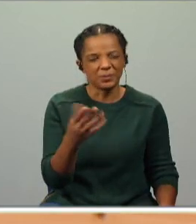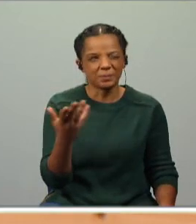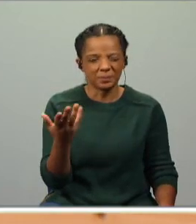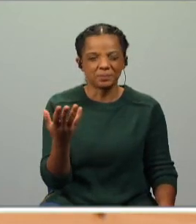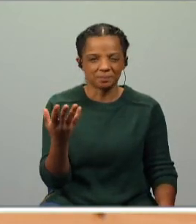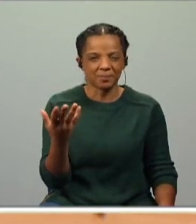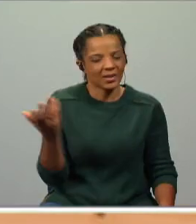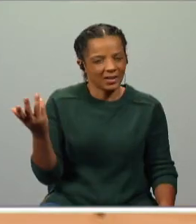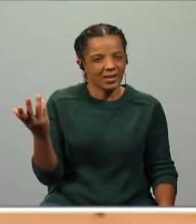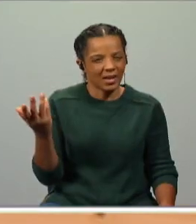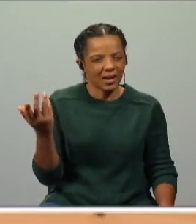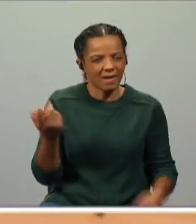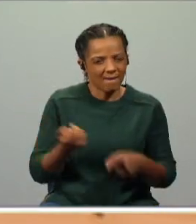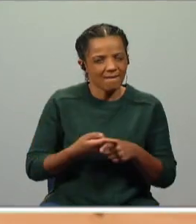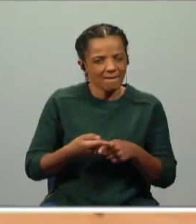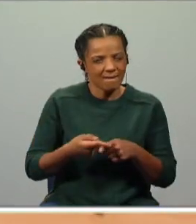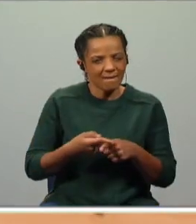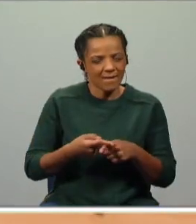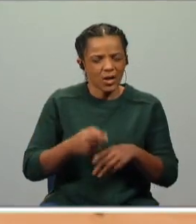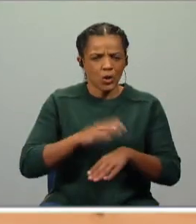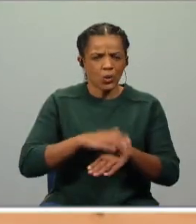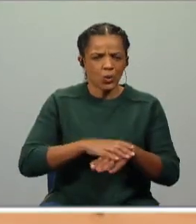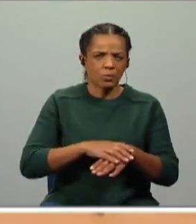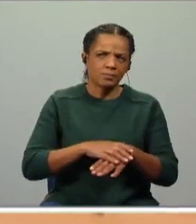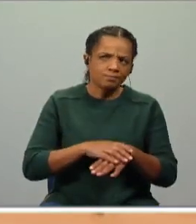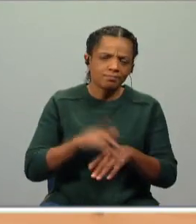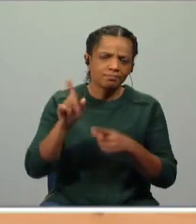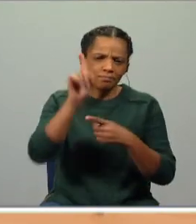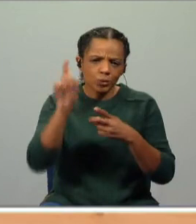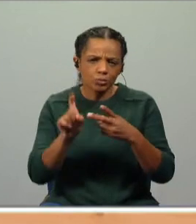muito interessante nas interrogações que faz se calhar como vocês.